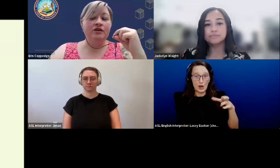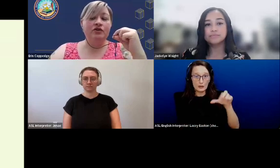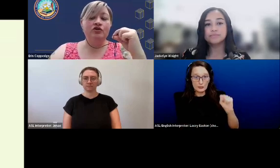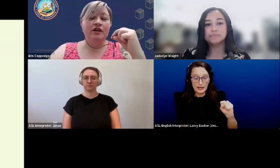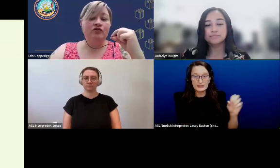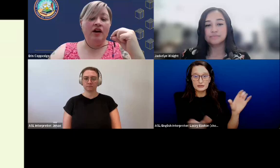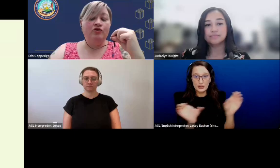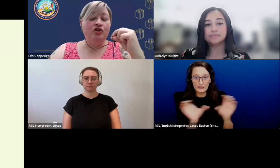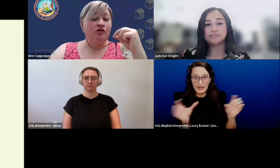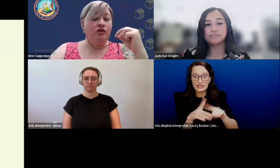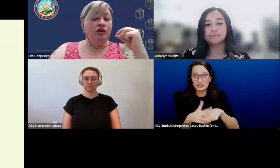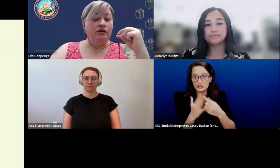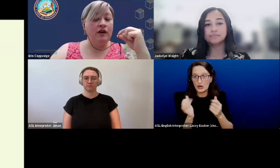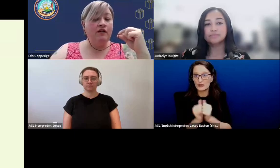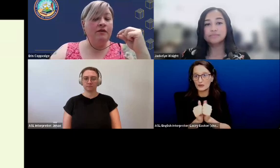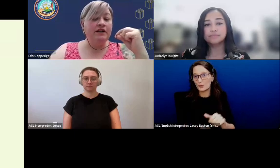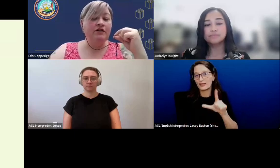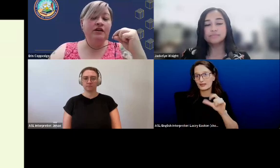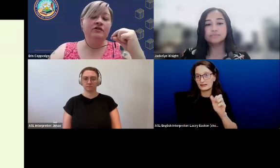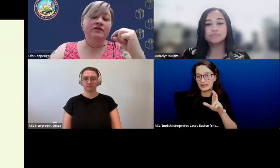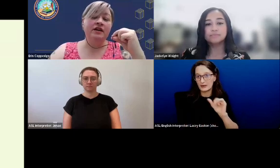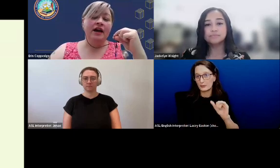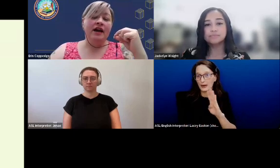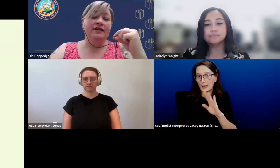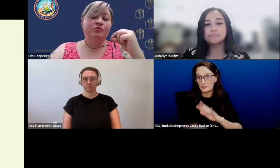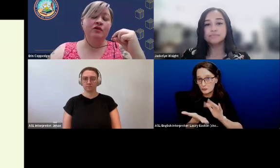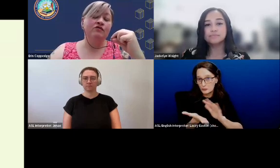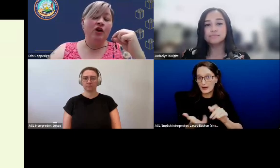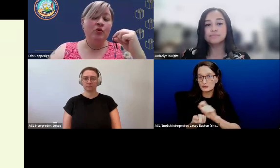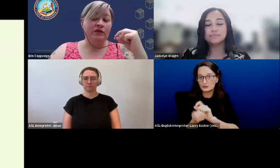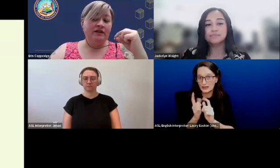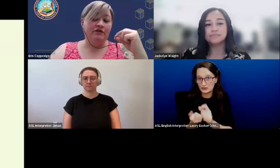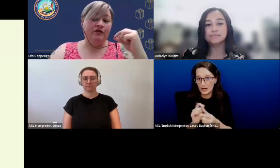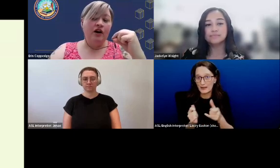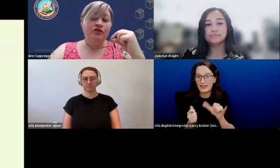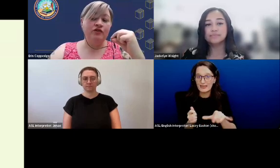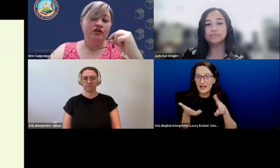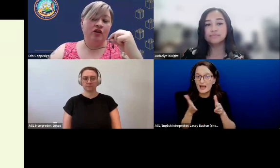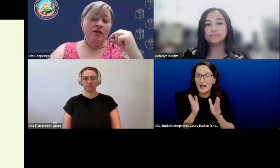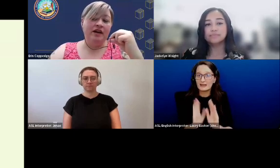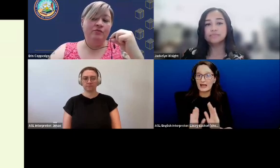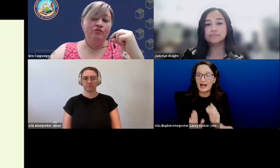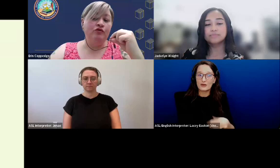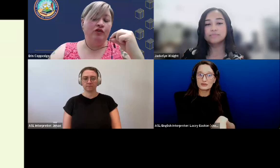beneficiario para transcribir materiales literarios generales y es un prerrequisito para otros